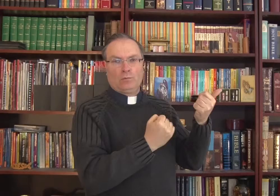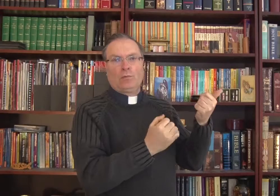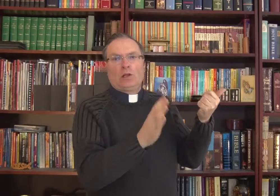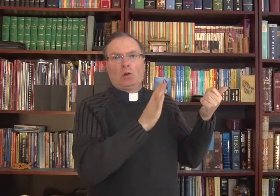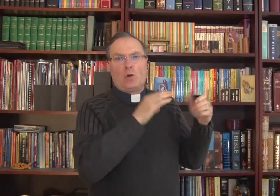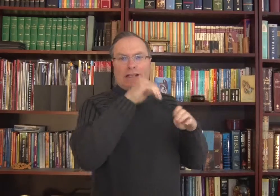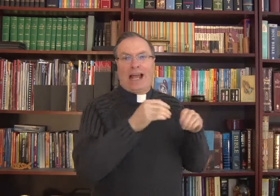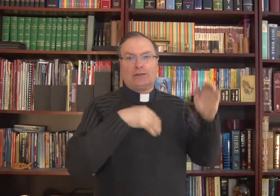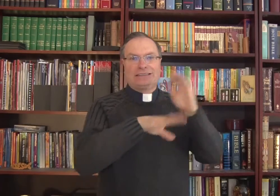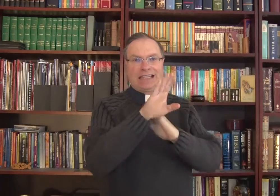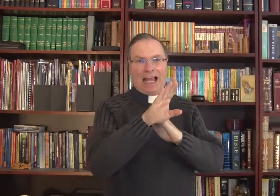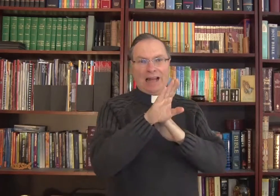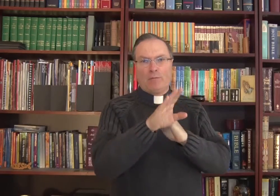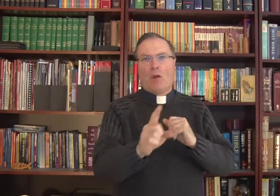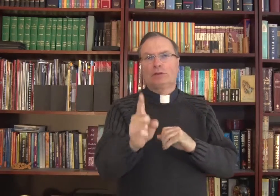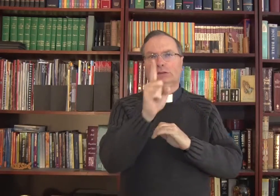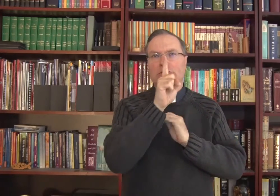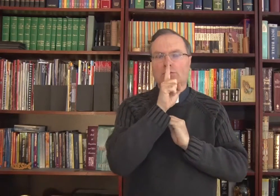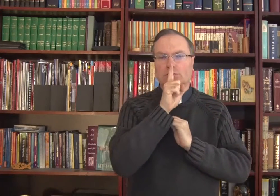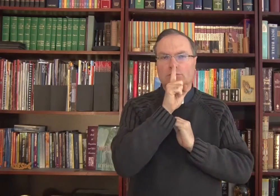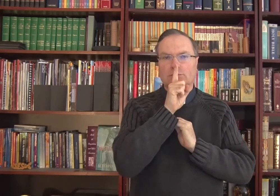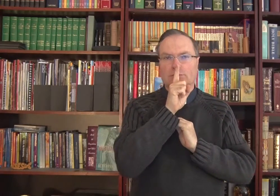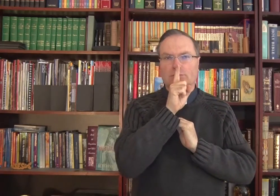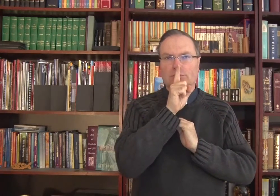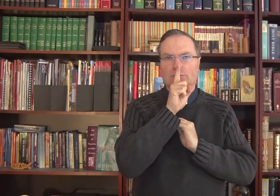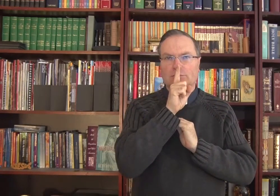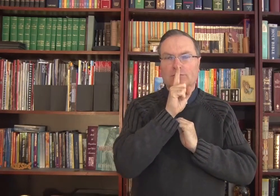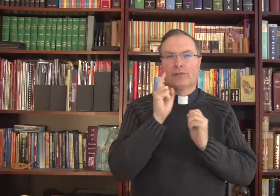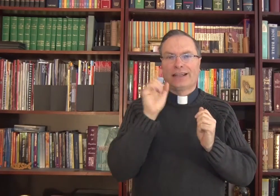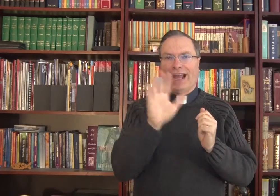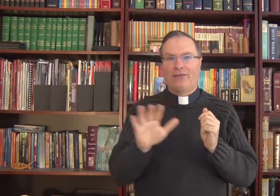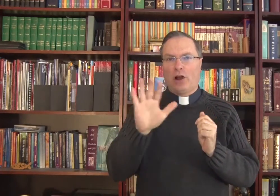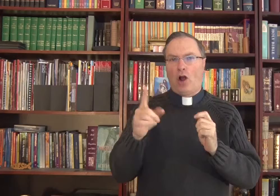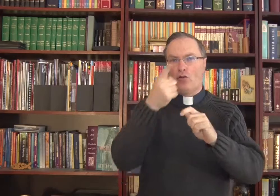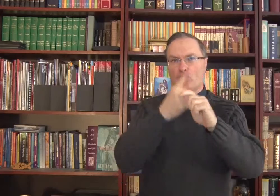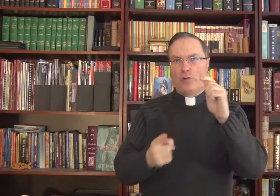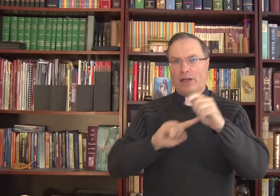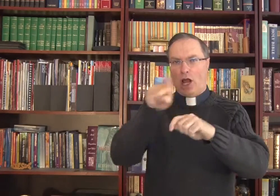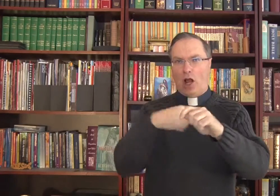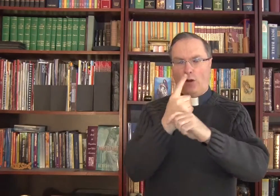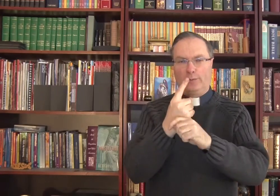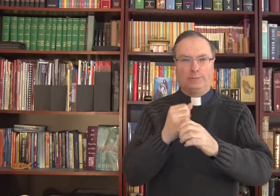il y eut dans le ciel un silence d'environ une demi-heure.»